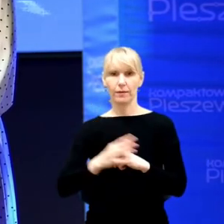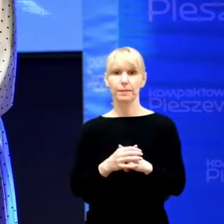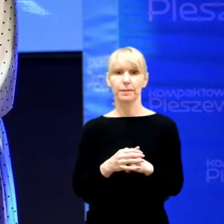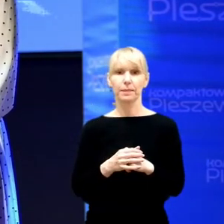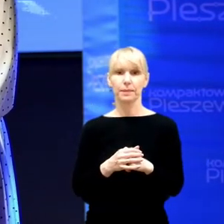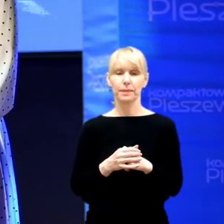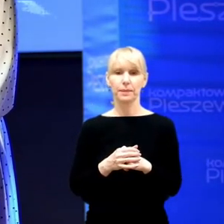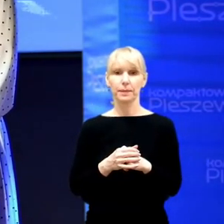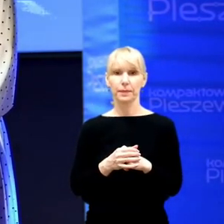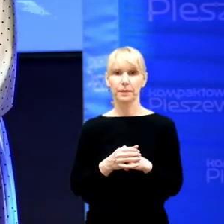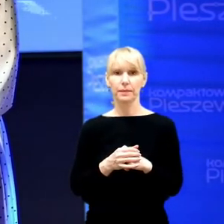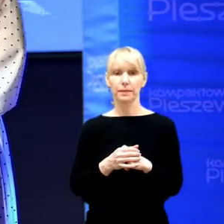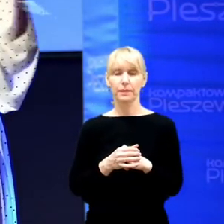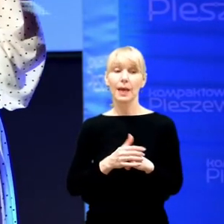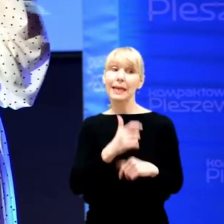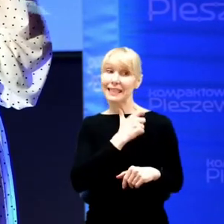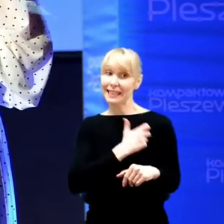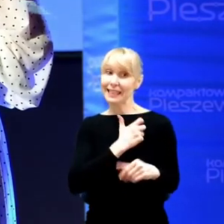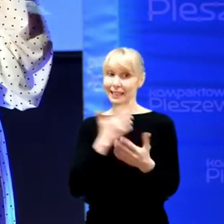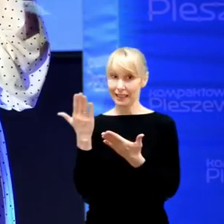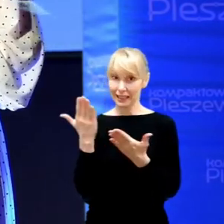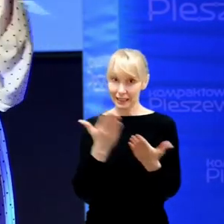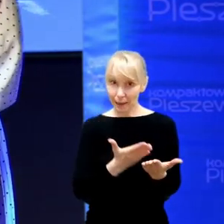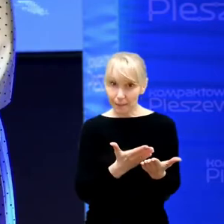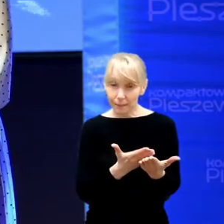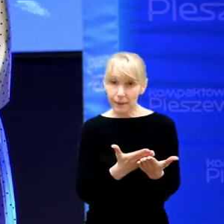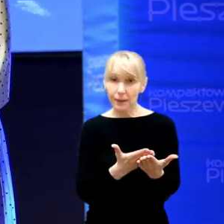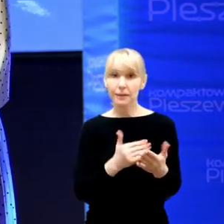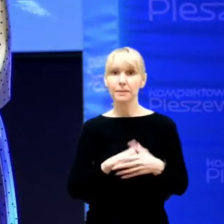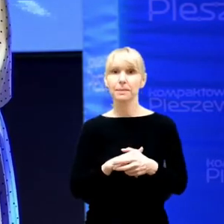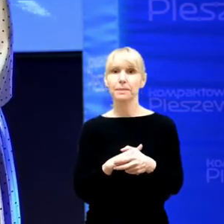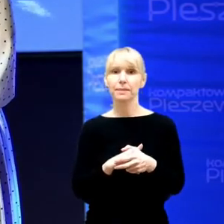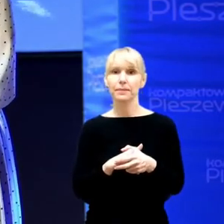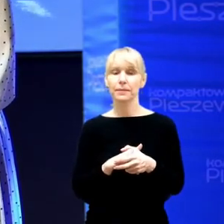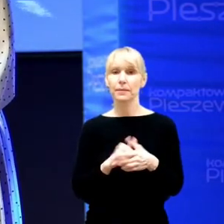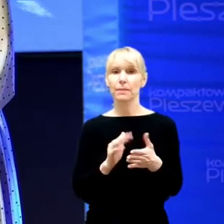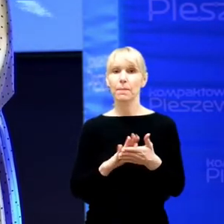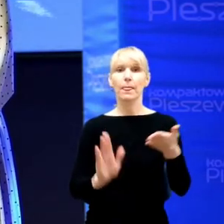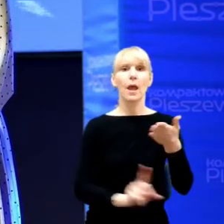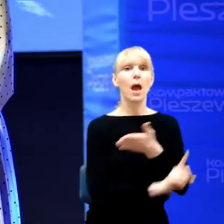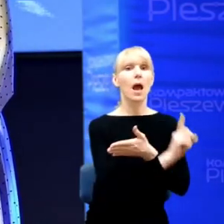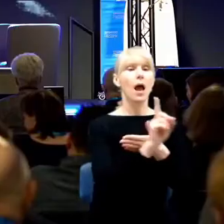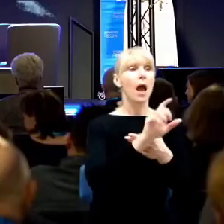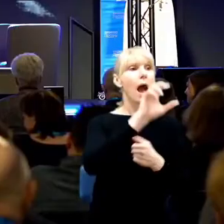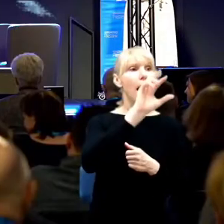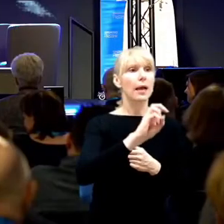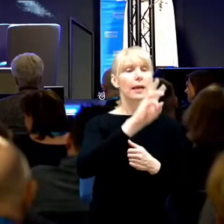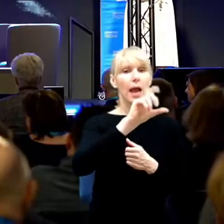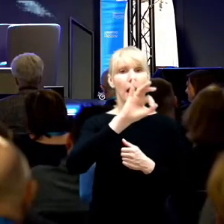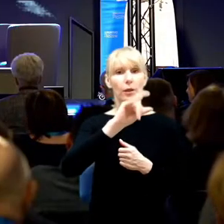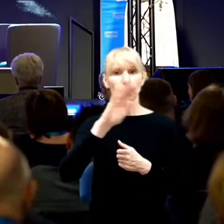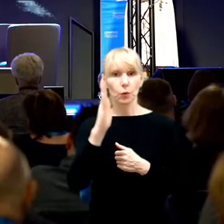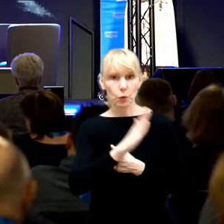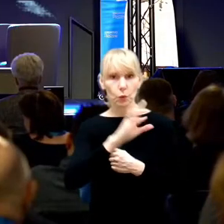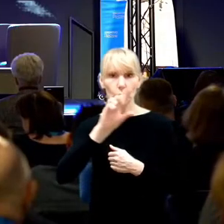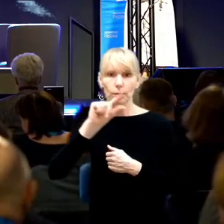A teraz już, Szanowni Państwo, zapraszam na scenę Arkadiusza Ptaka, który oficjalnie powita Państwa w Pleszewie,